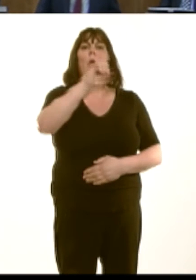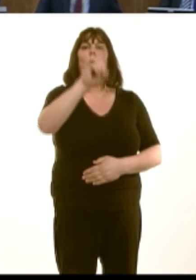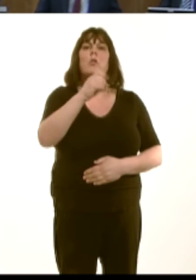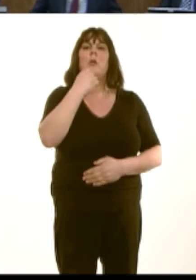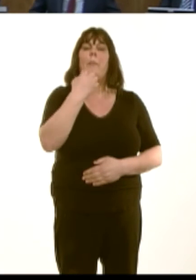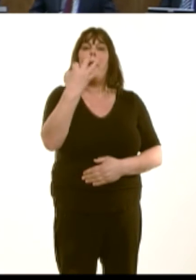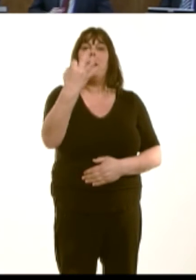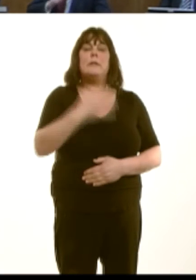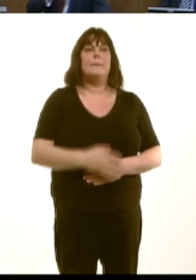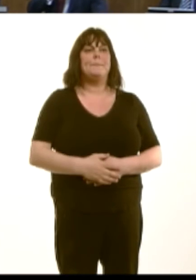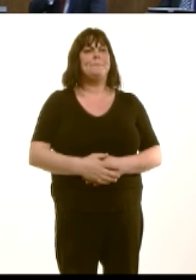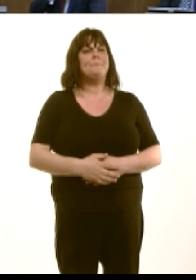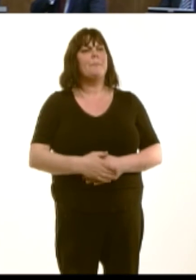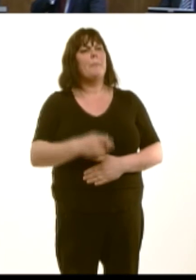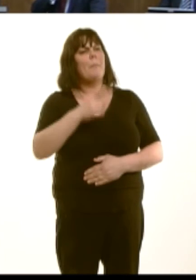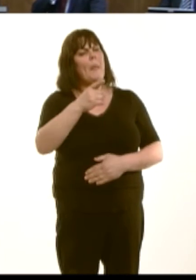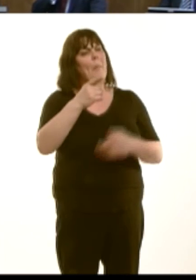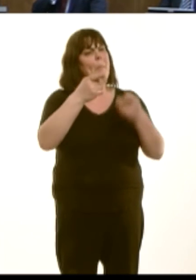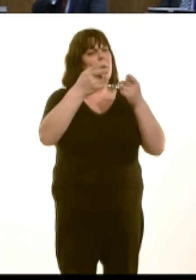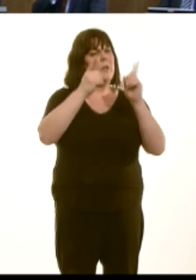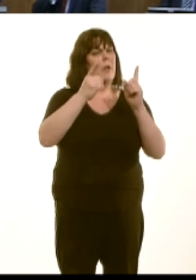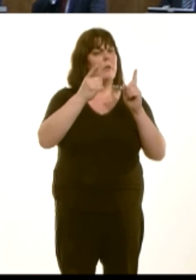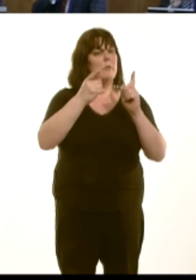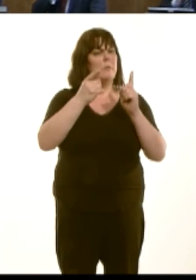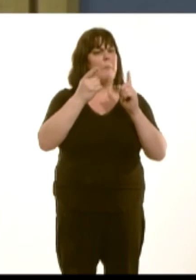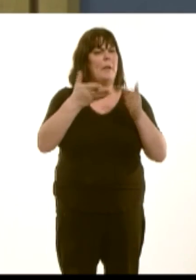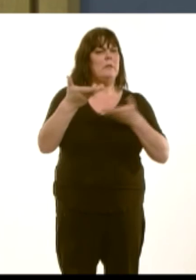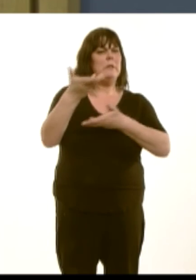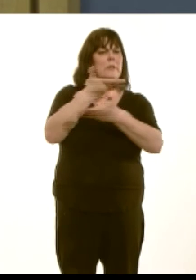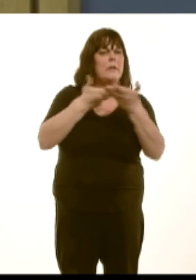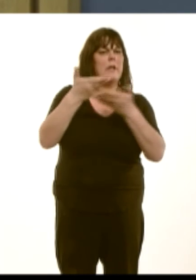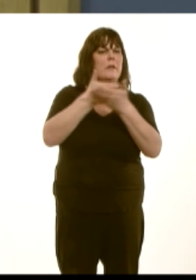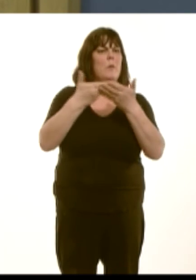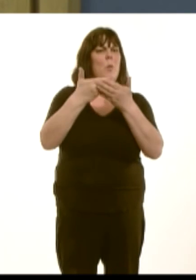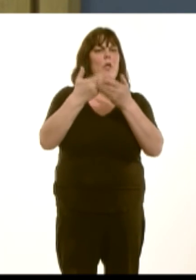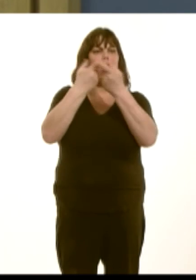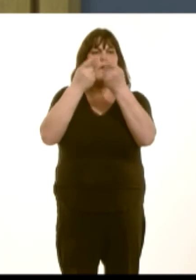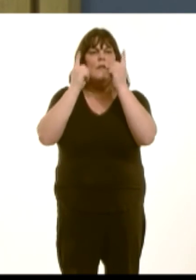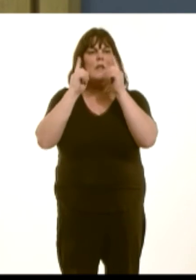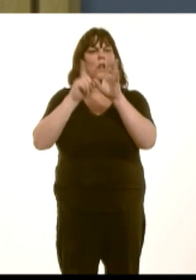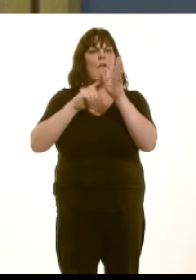Julie Morgan: 8. Pa drafodaethau y mae'r Prif Weinidog wedi'u cael ynghylch astudiaeth ddiweddaraf Prifysgol Efrog ynghylch cymeradwyo cyffuriau drud?